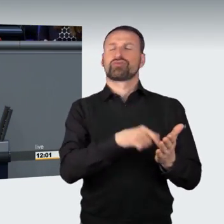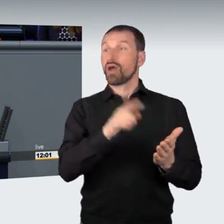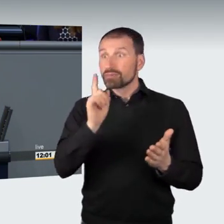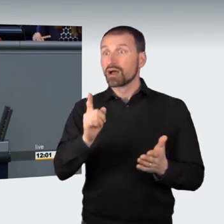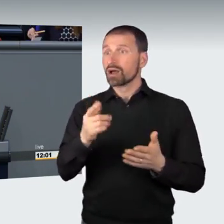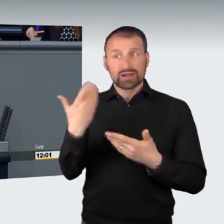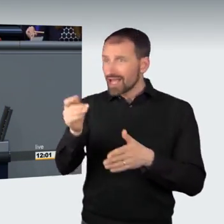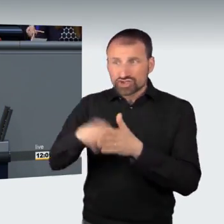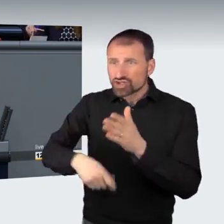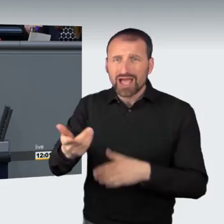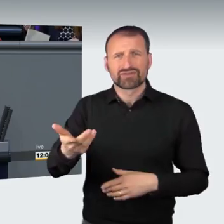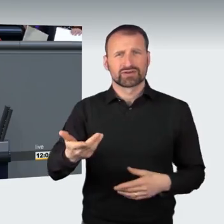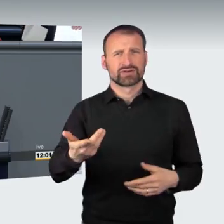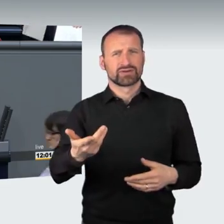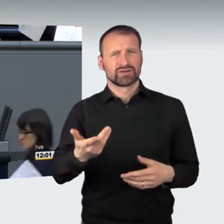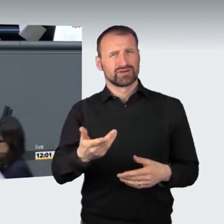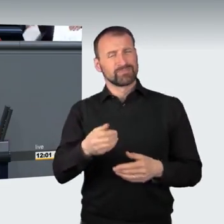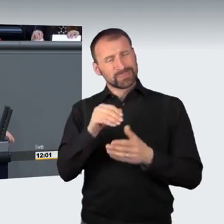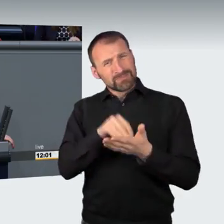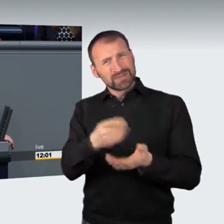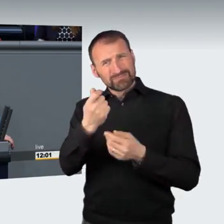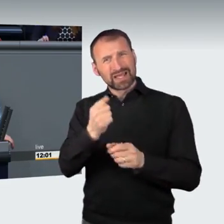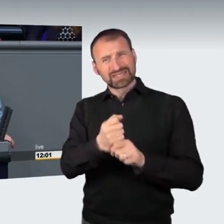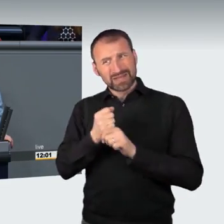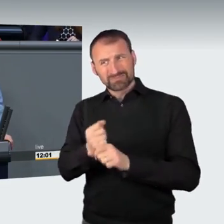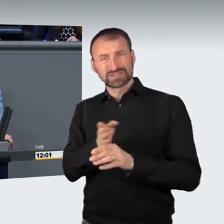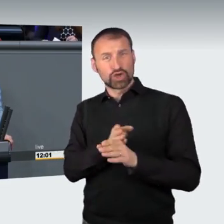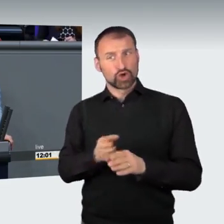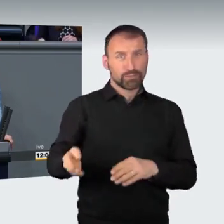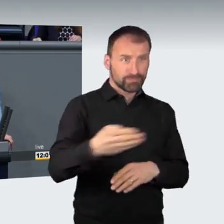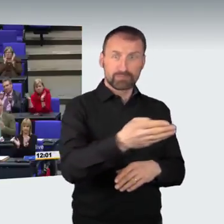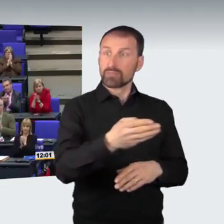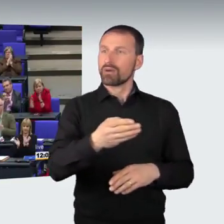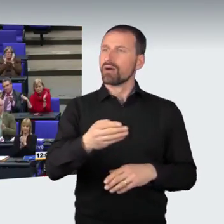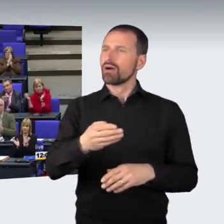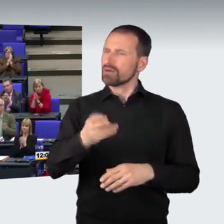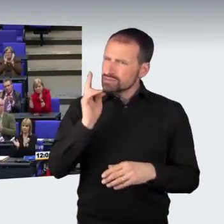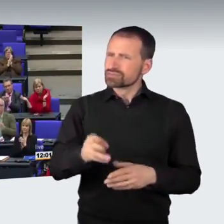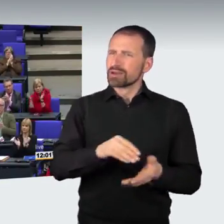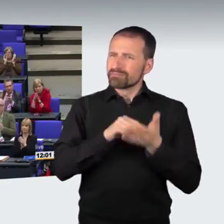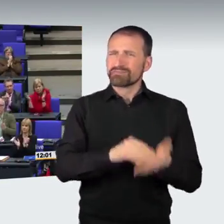ist Betrug am Mieter, und das muss auch wie Betrug geahndet werden. (Applaus)